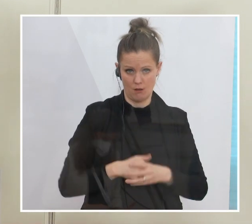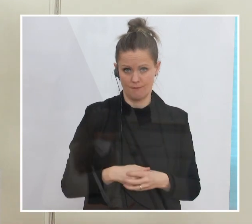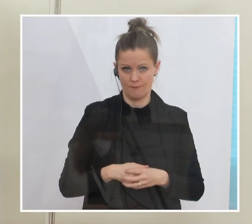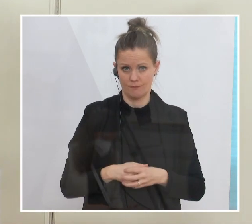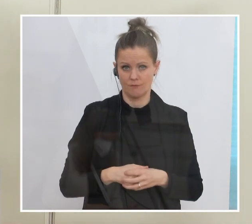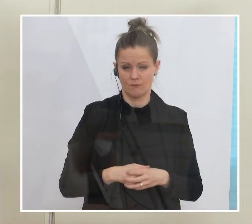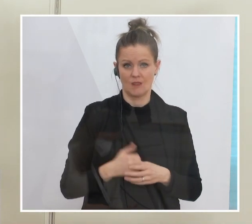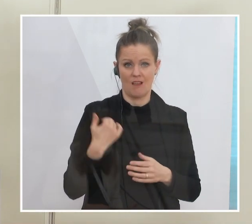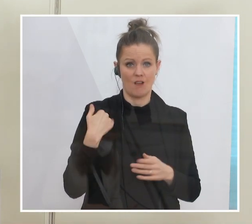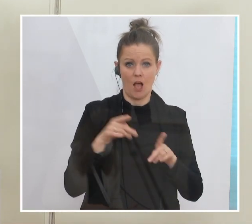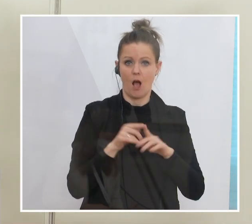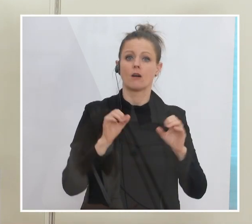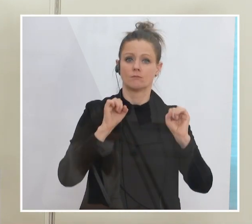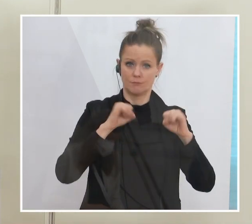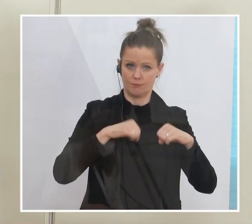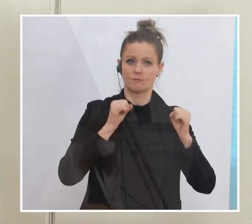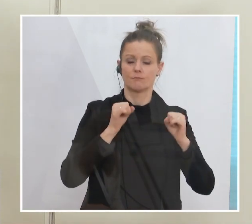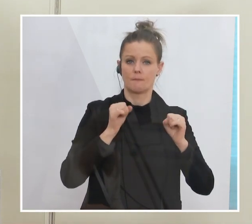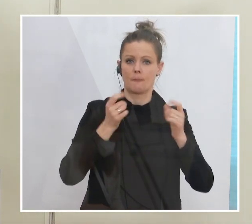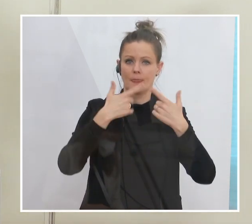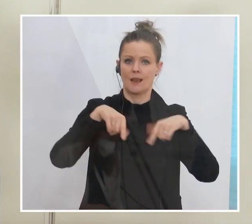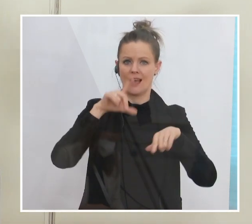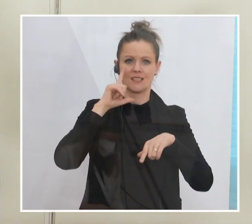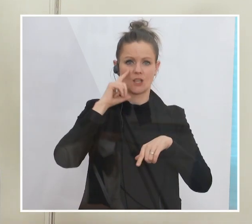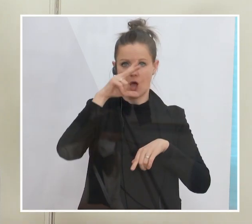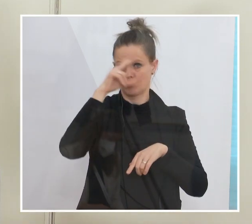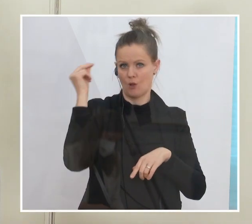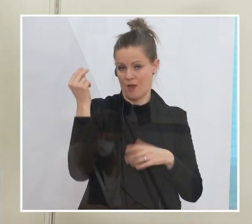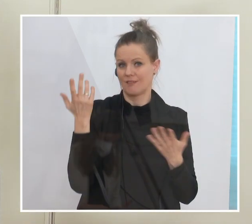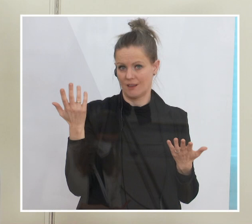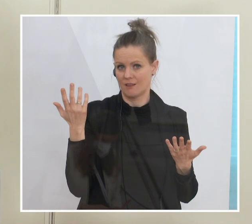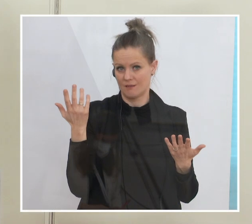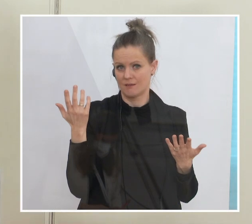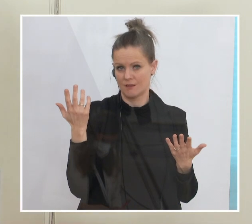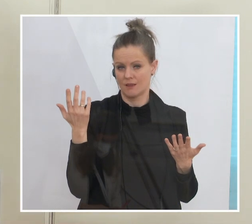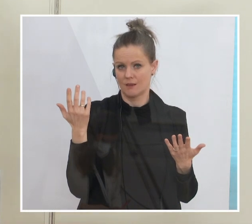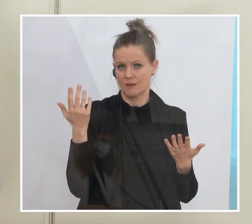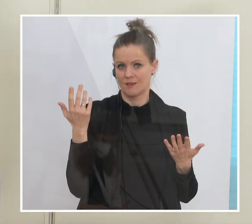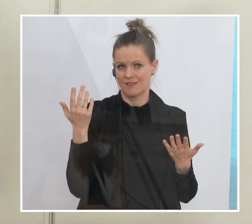committet mit den Landeshauptleuten. Das hängt ja von der Höhe der sogenannten Inzidenzen ab.